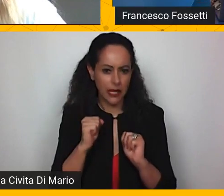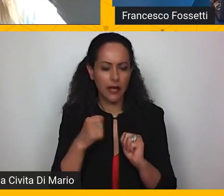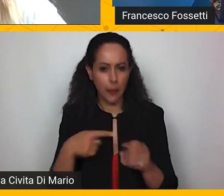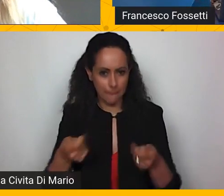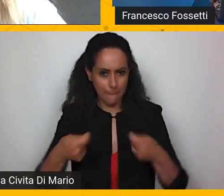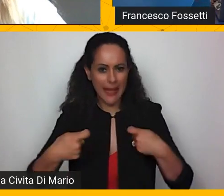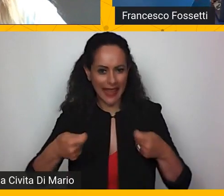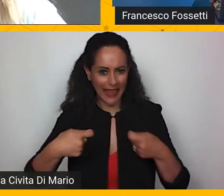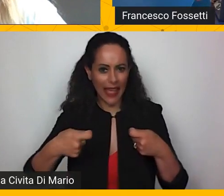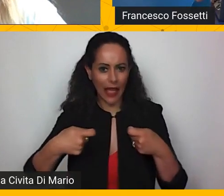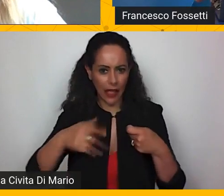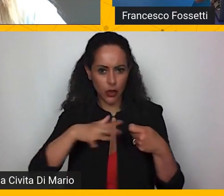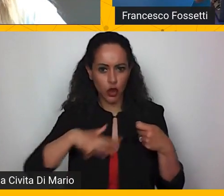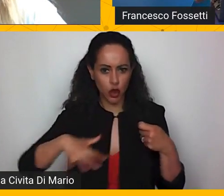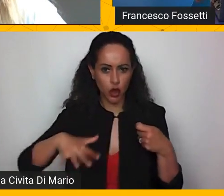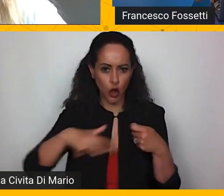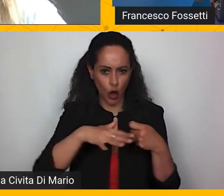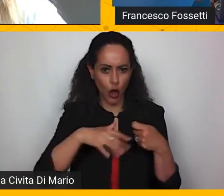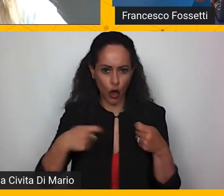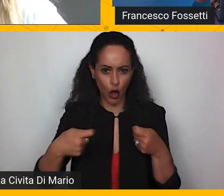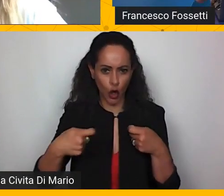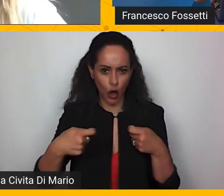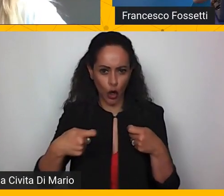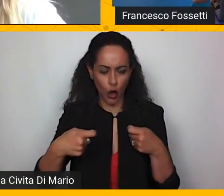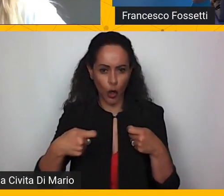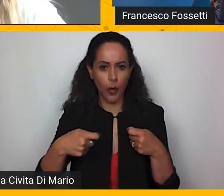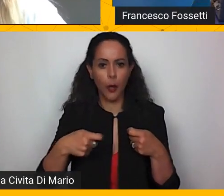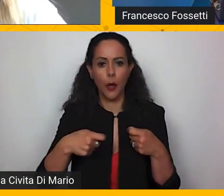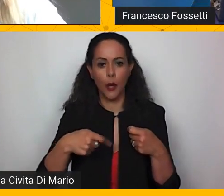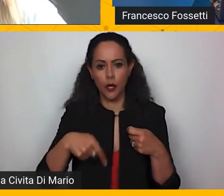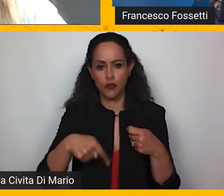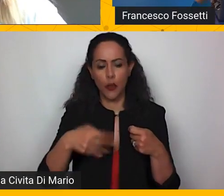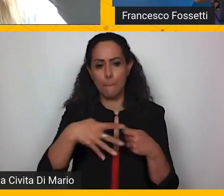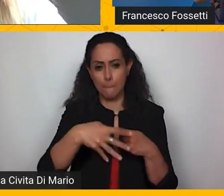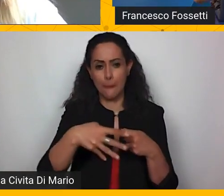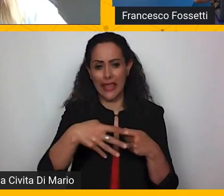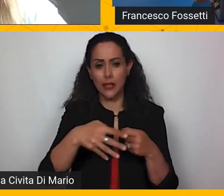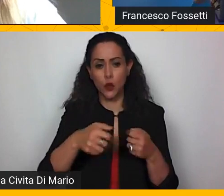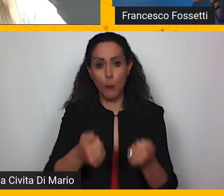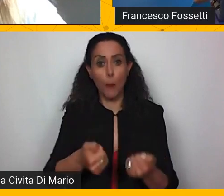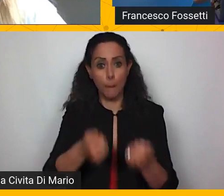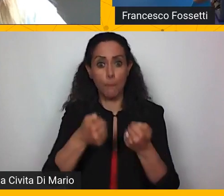questo questo mercato ehm